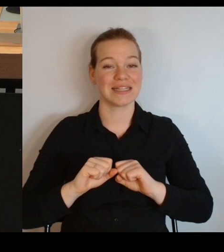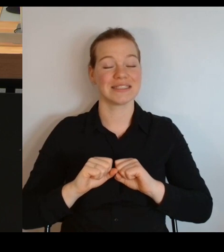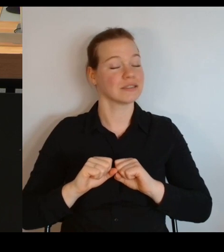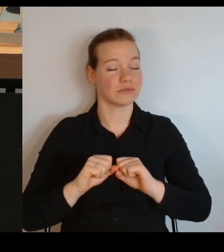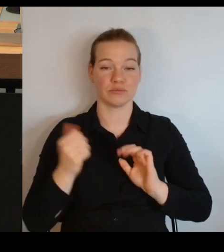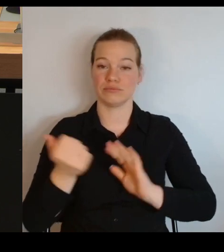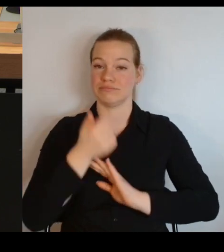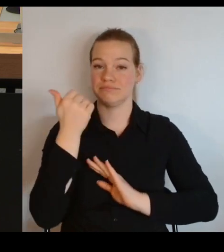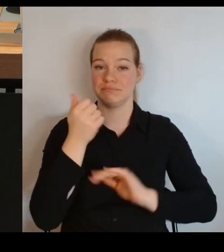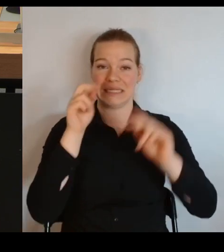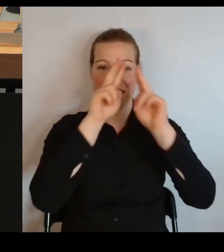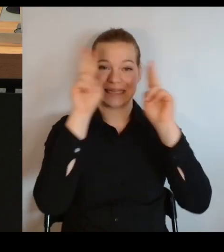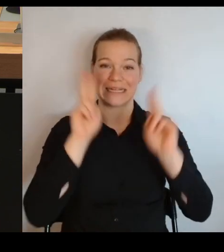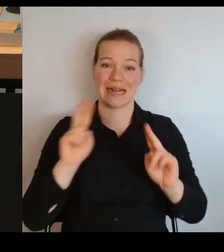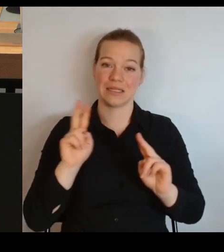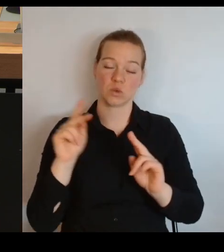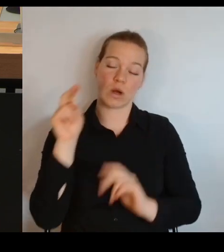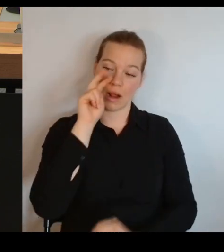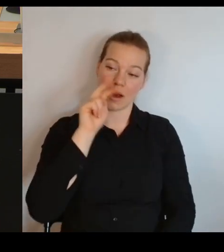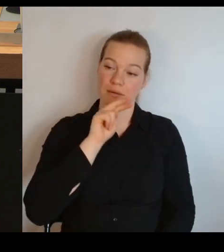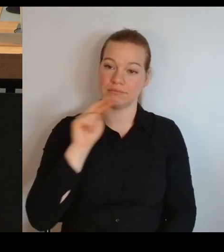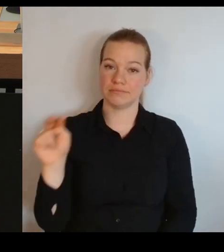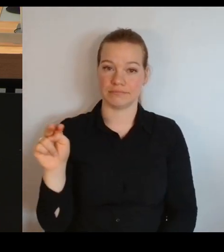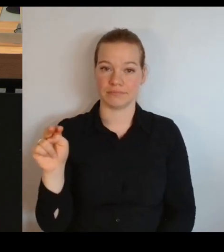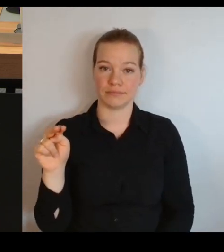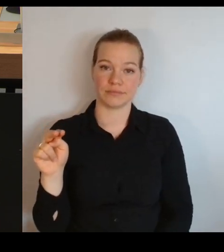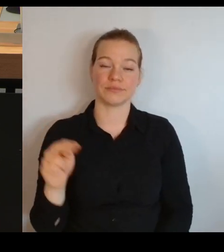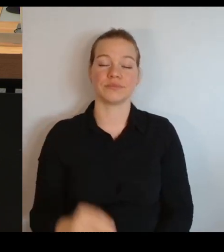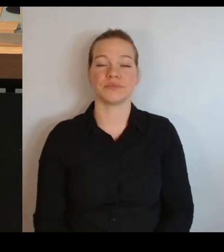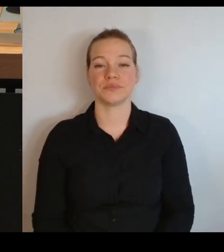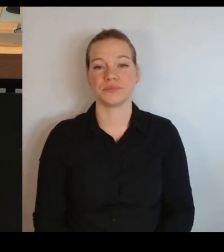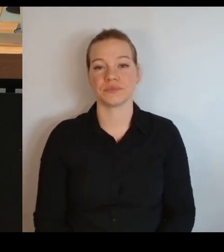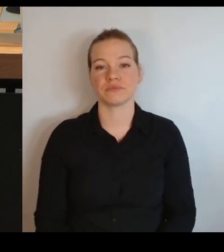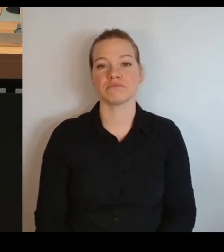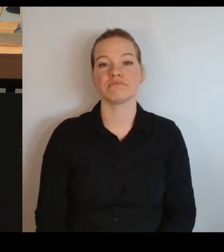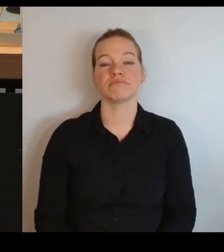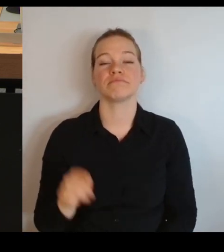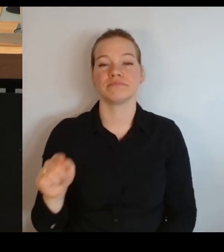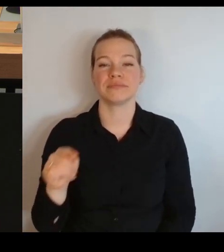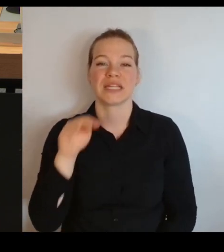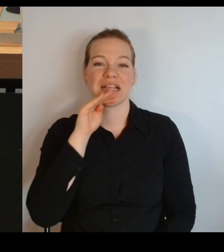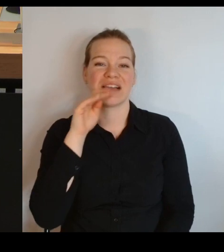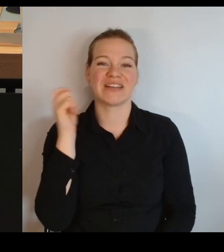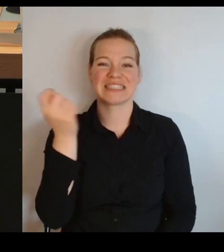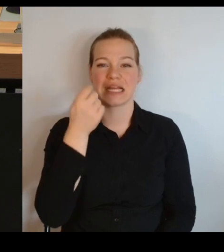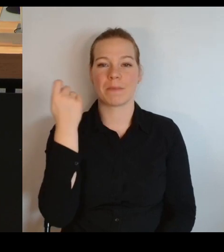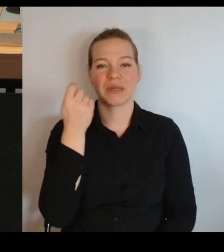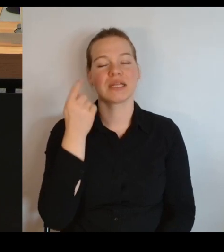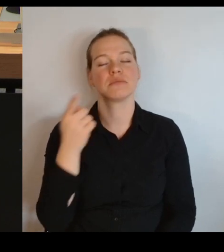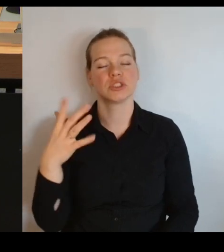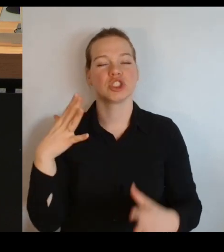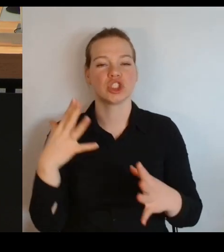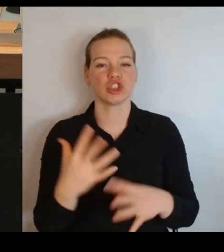der Berliner Wasserbetriebe in der Lage sind, eine vollumfängliche Kreislaufwasserwirtschaft einzuführen und nachhaltig